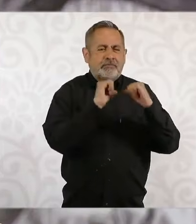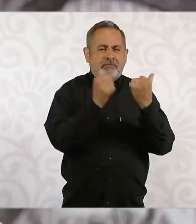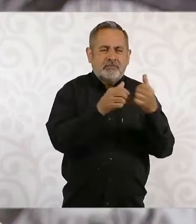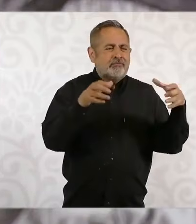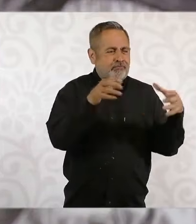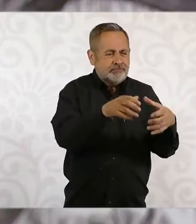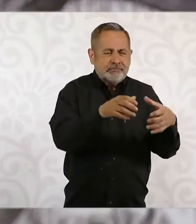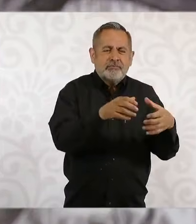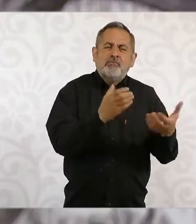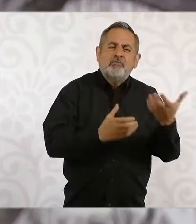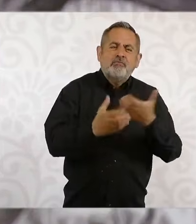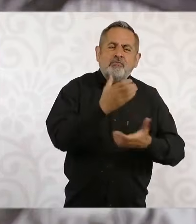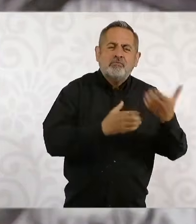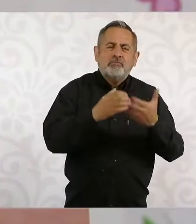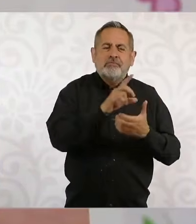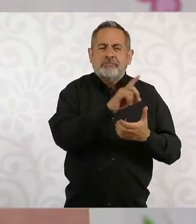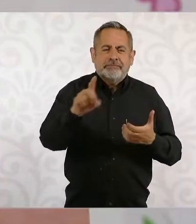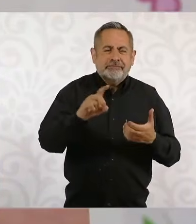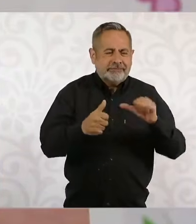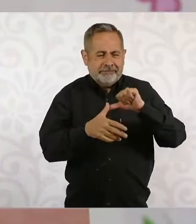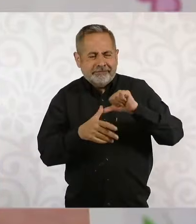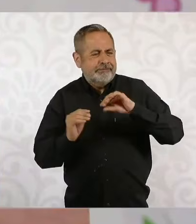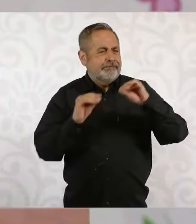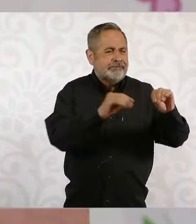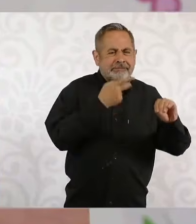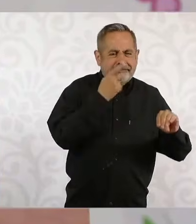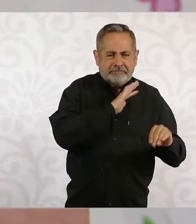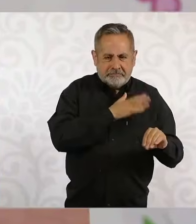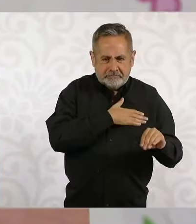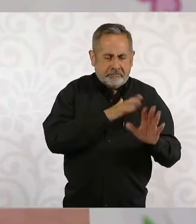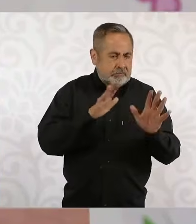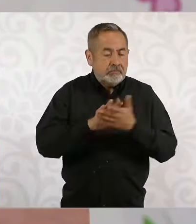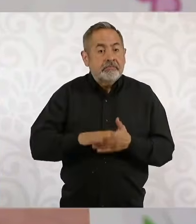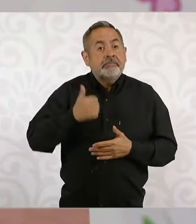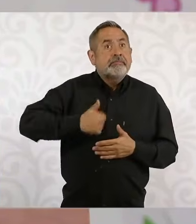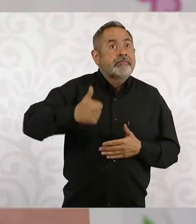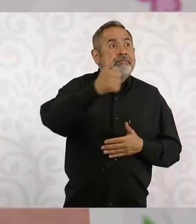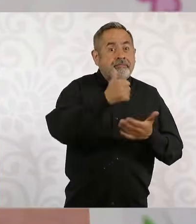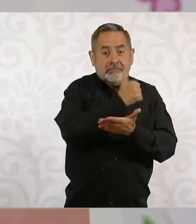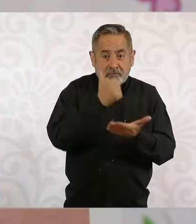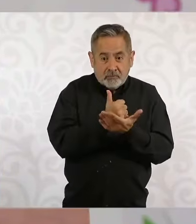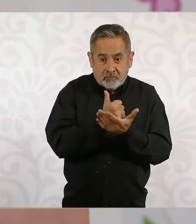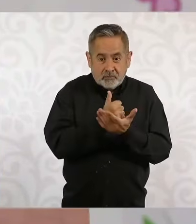de Comercio de todos los hispanos. En cada una de las ciudades hay una ah hay una Cámara de